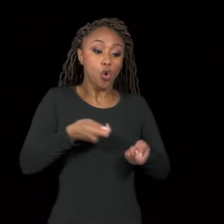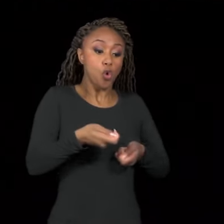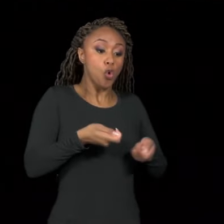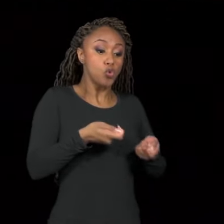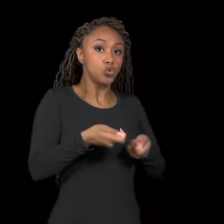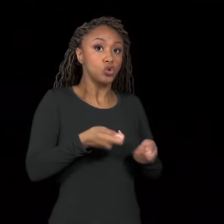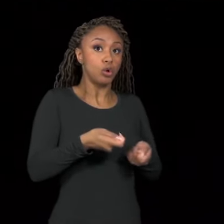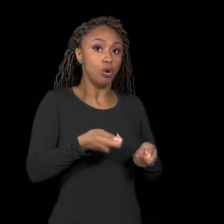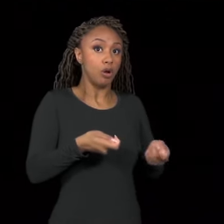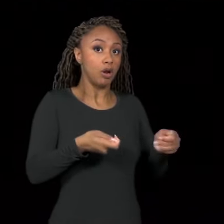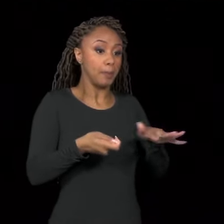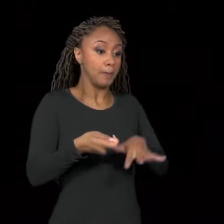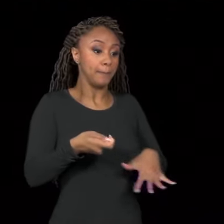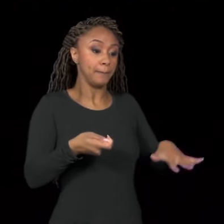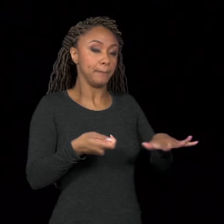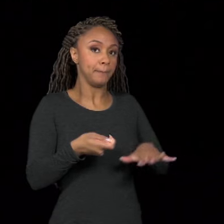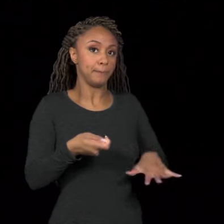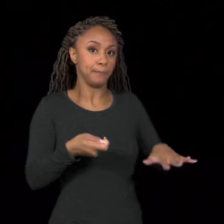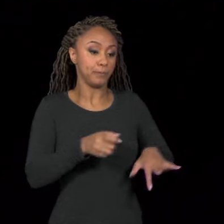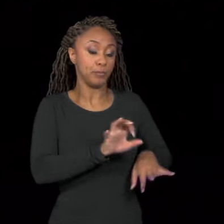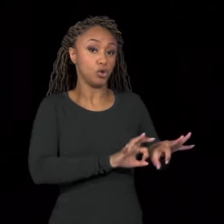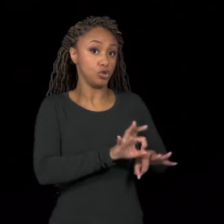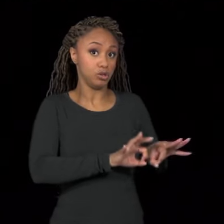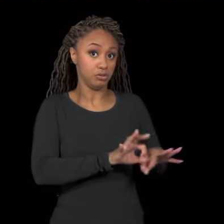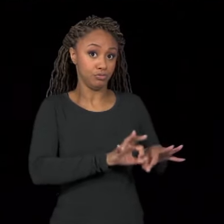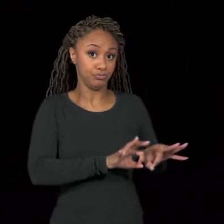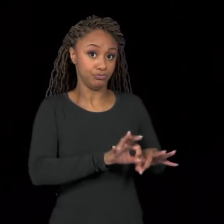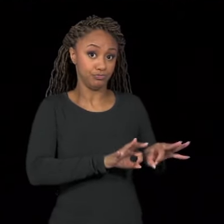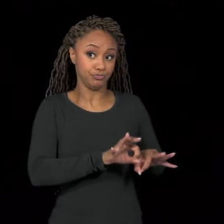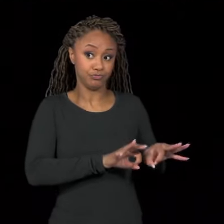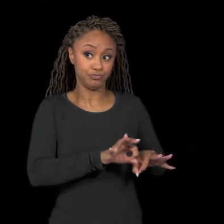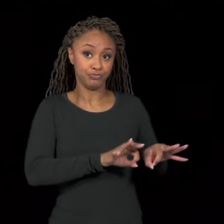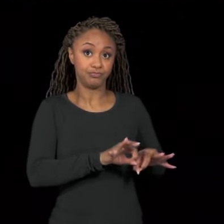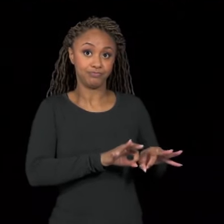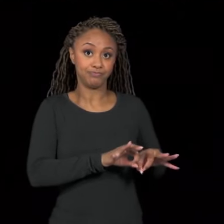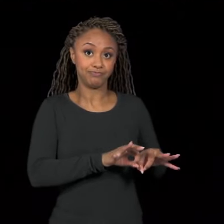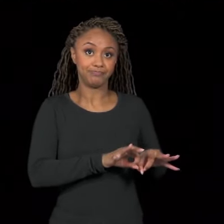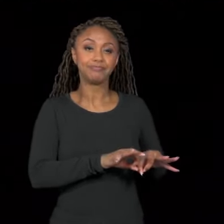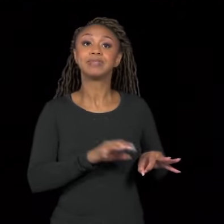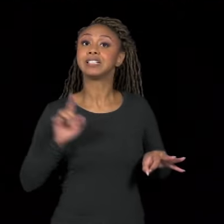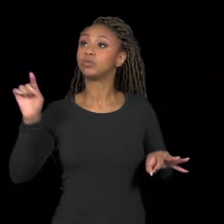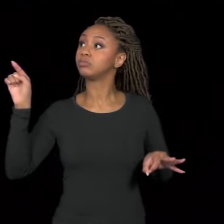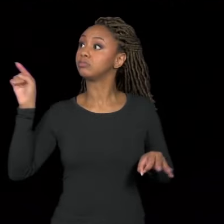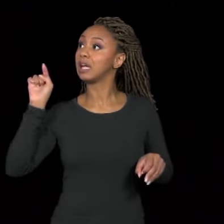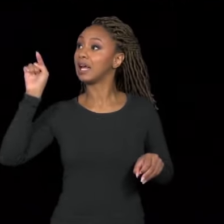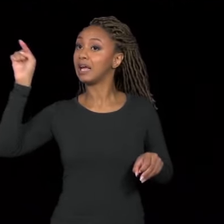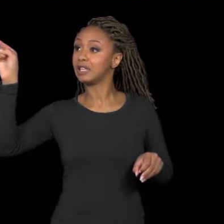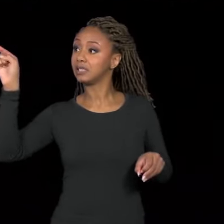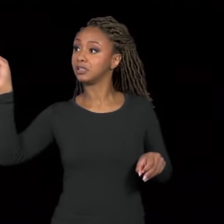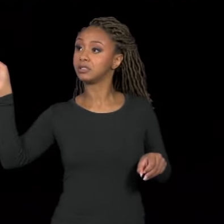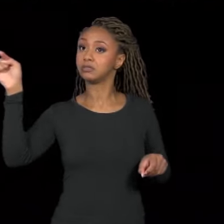QUE CADA PROJETO É CONTROLADO POR UM DEPARTAMENTO. ENTÃO, VOCÊS VÃO PERCEBER QUE UM